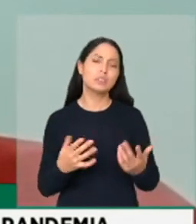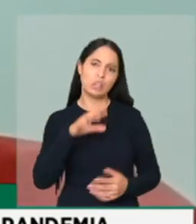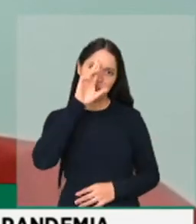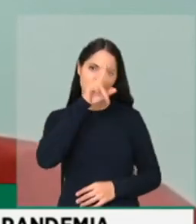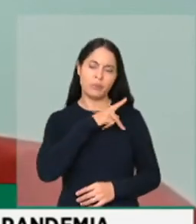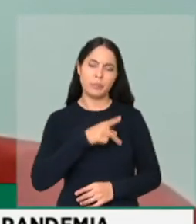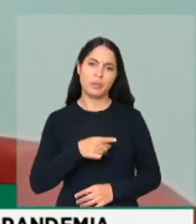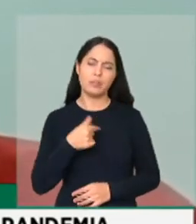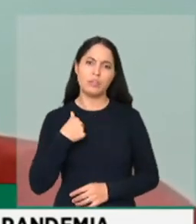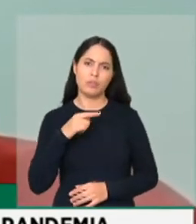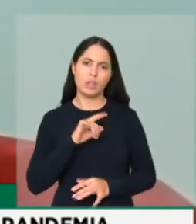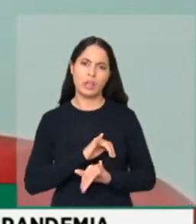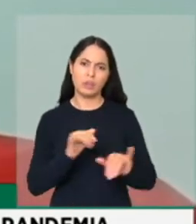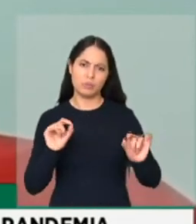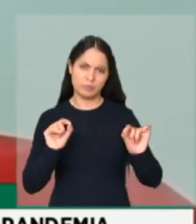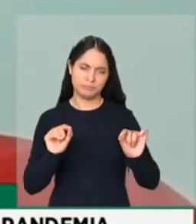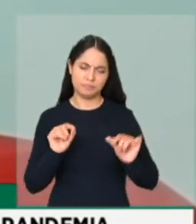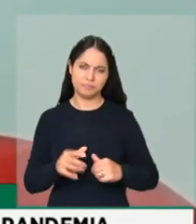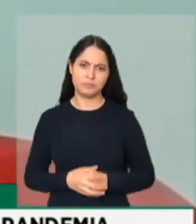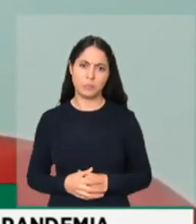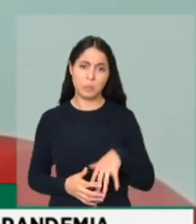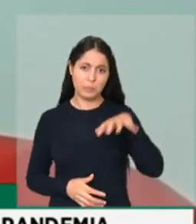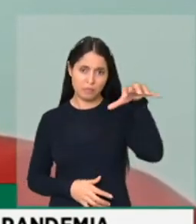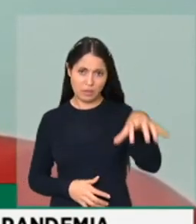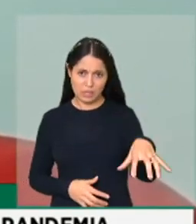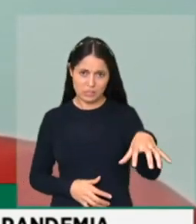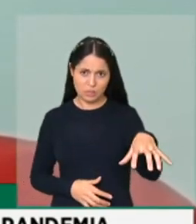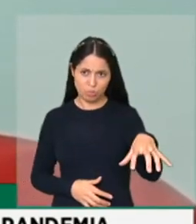COMO FOI CONTEMPLADO ANTERIORMENTE. COMO JÁ FOI